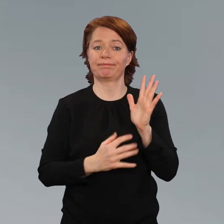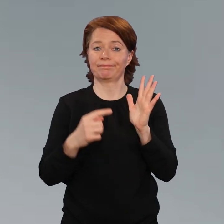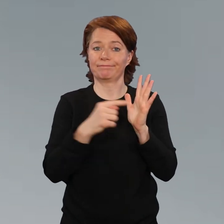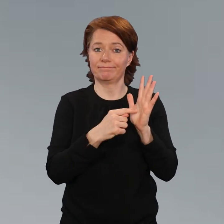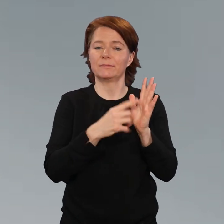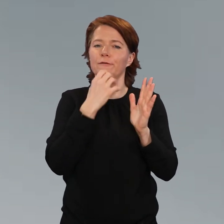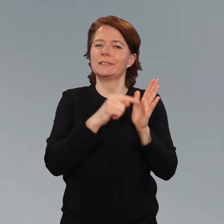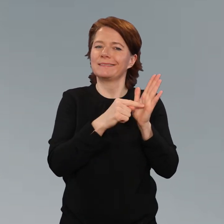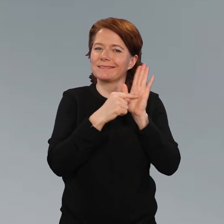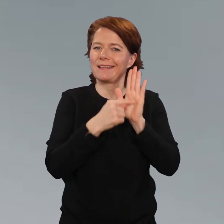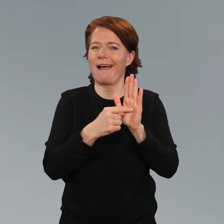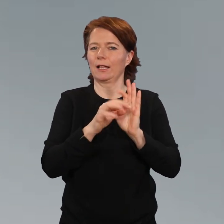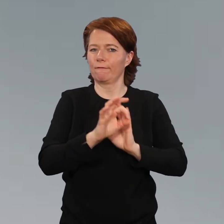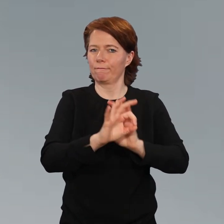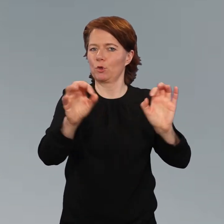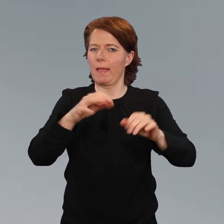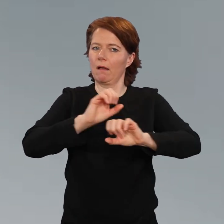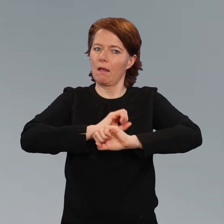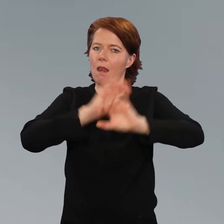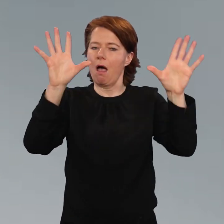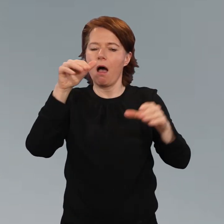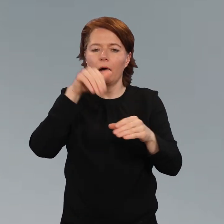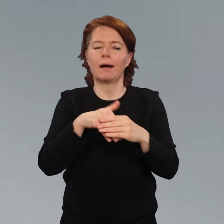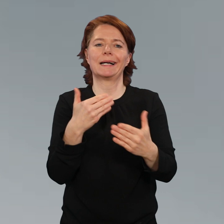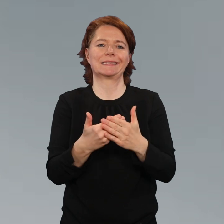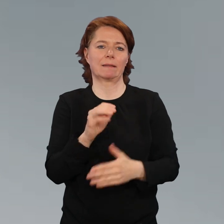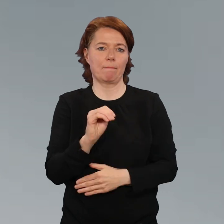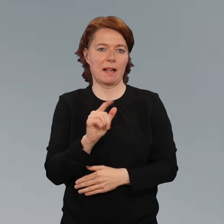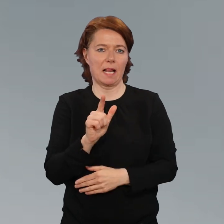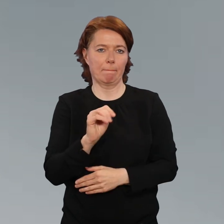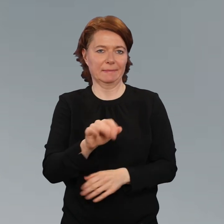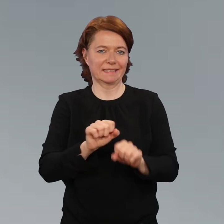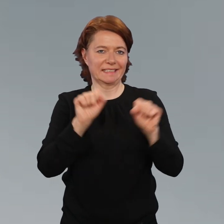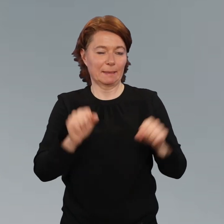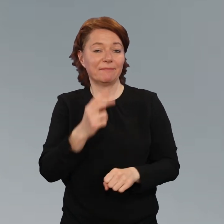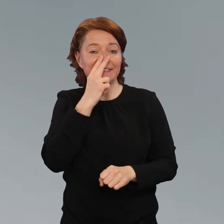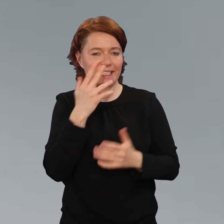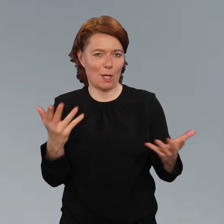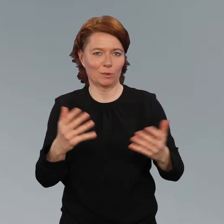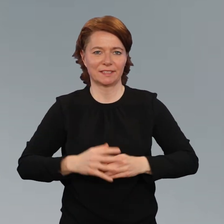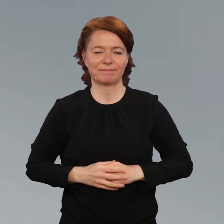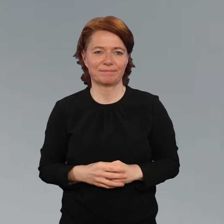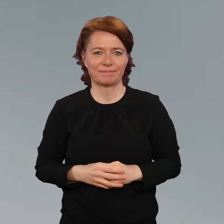Es soll helfen, ein etwas klareres Bild zu erhalten: